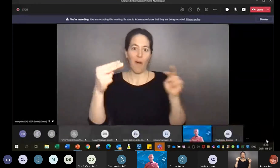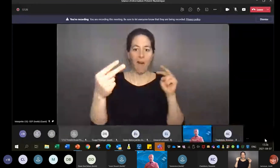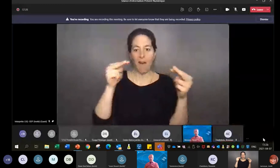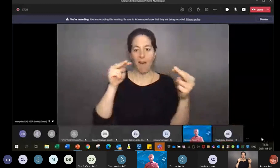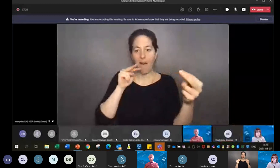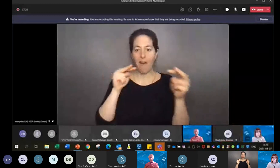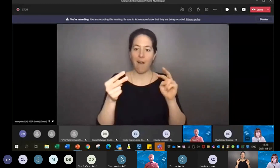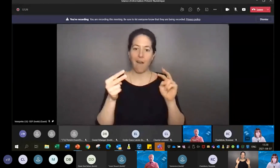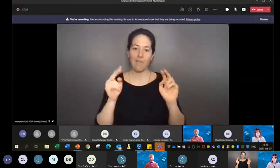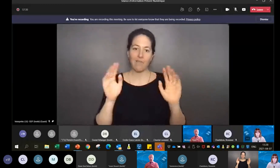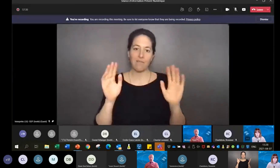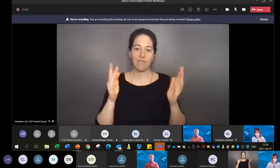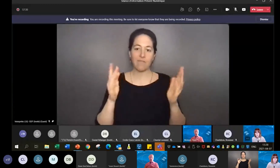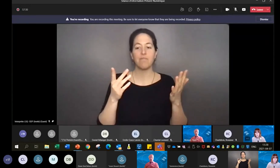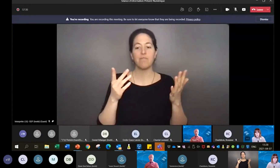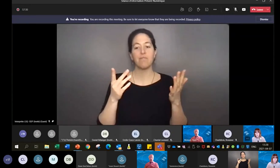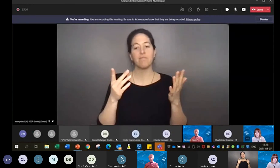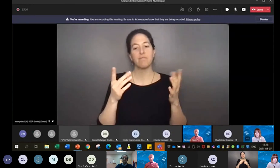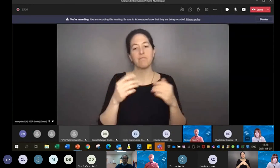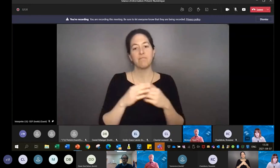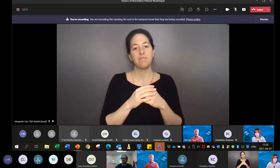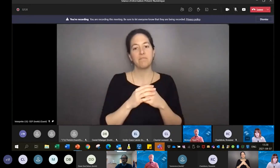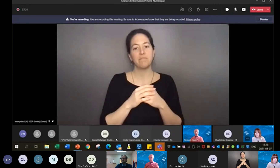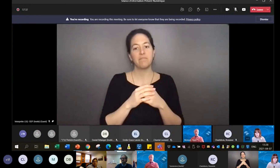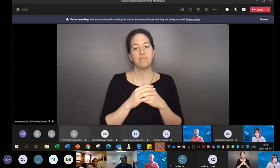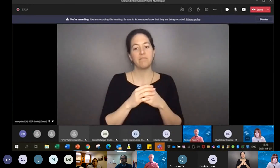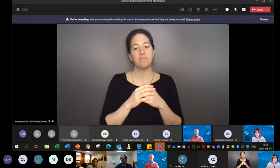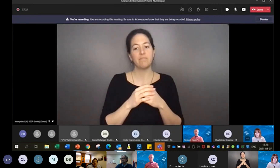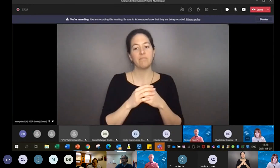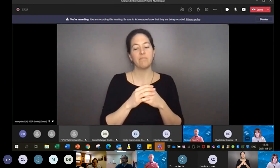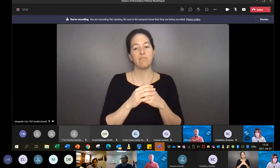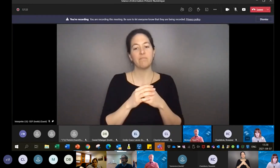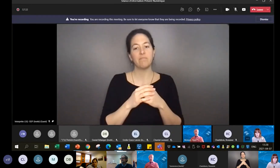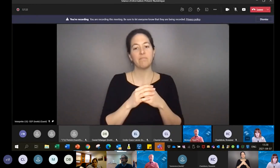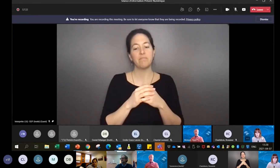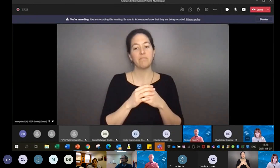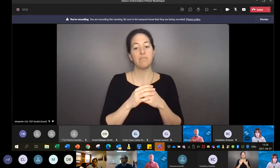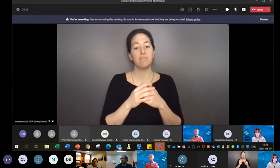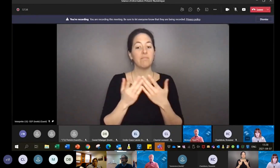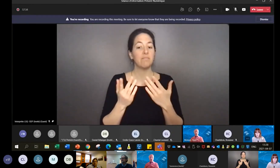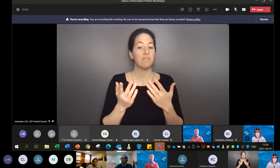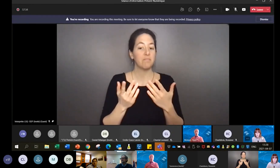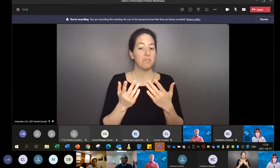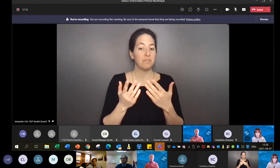souhaiter vraiment le meilleur dans ce